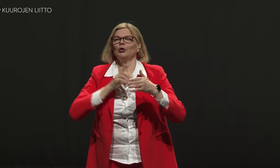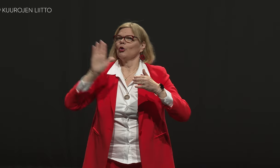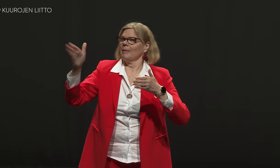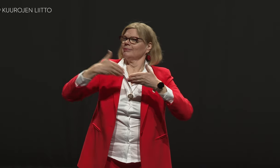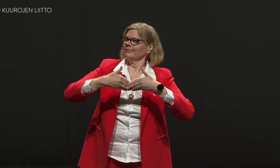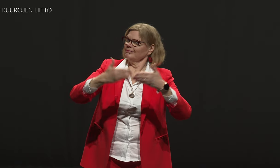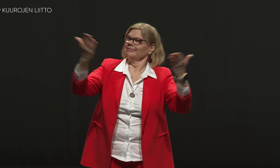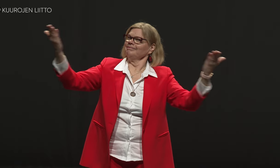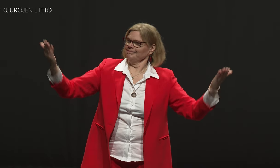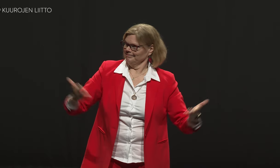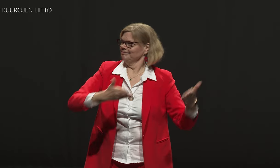He esiintyvät meille.